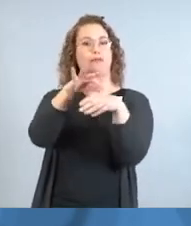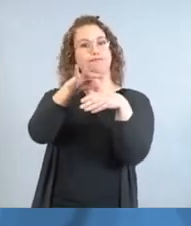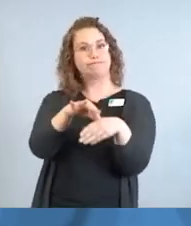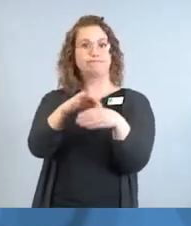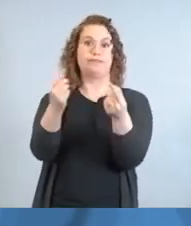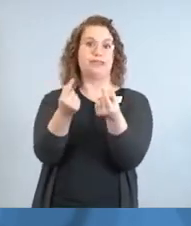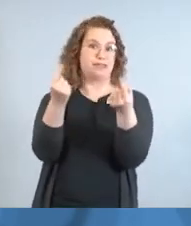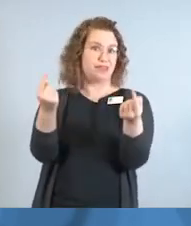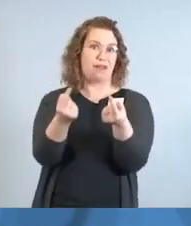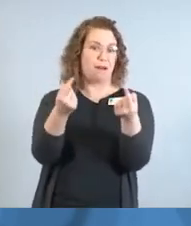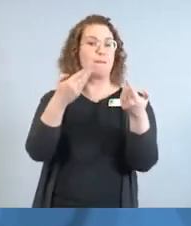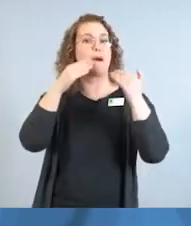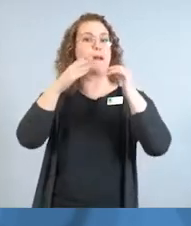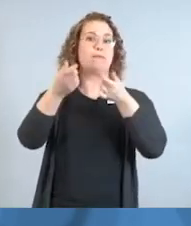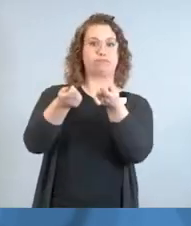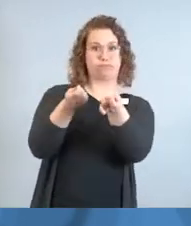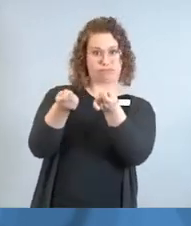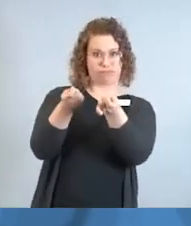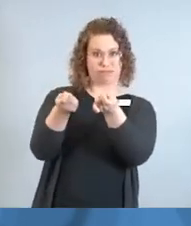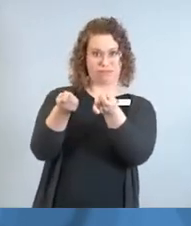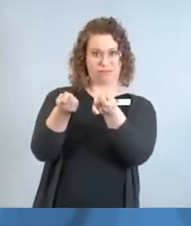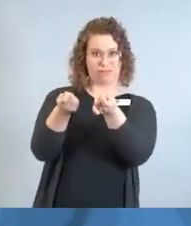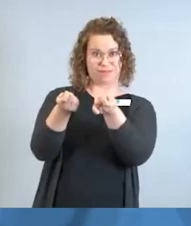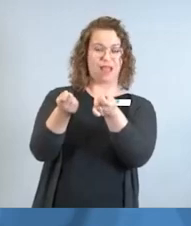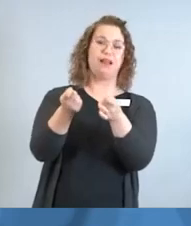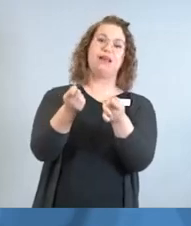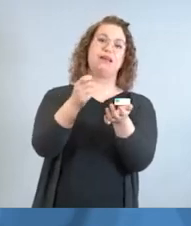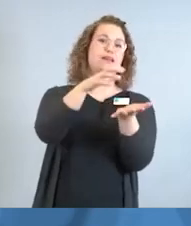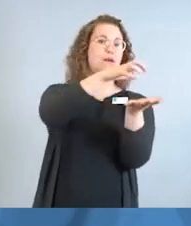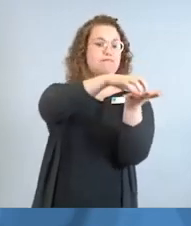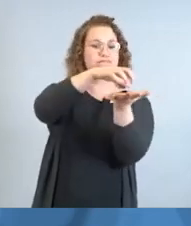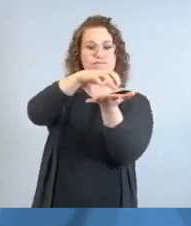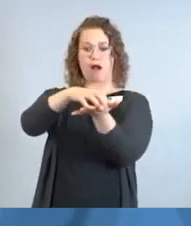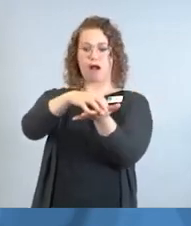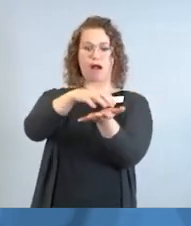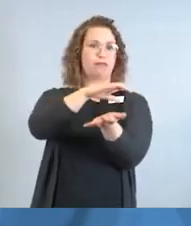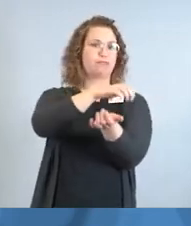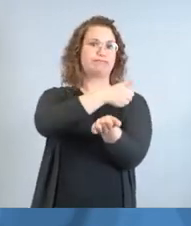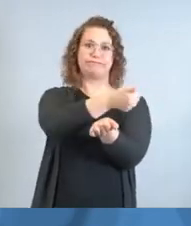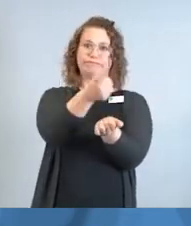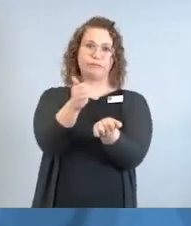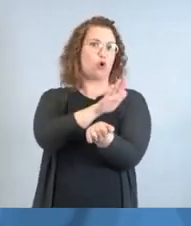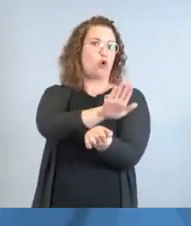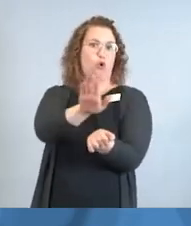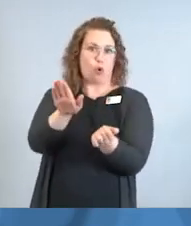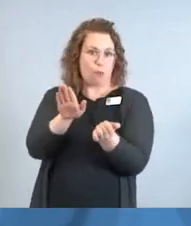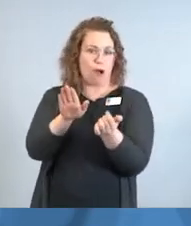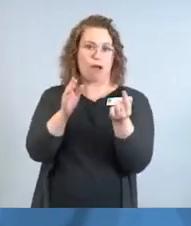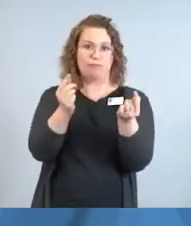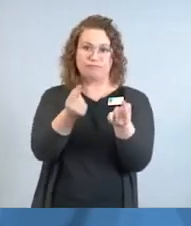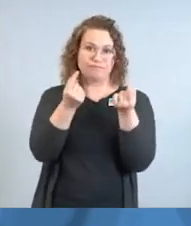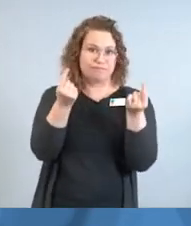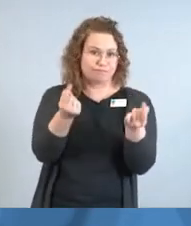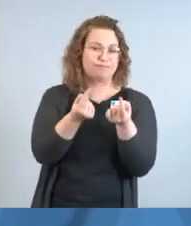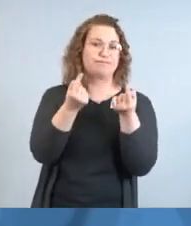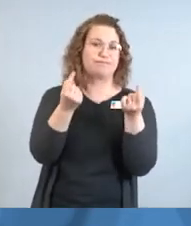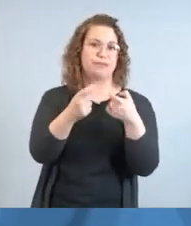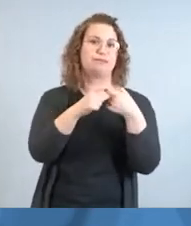Eri maat katsovat tätä eri näkökulmista. Jos tautia ei ole paljon, rokotuskattavuus on hyvä,